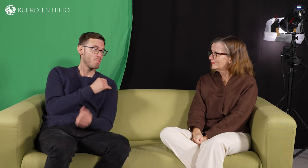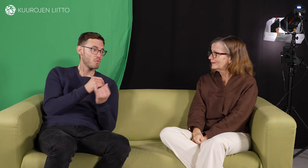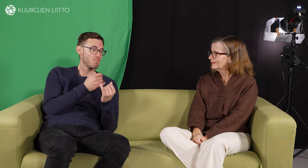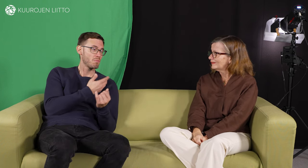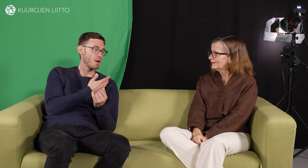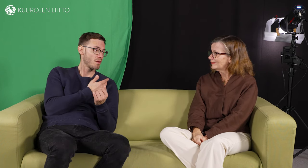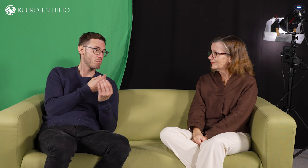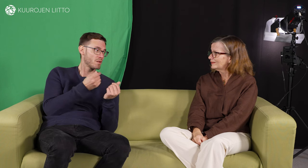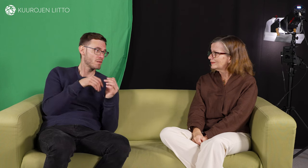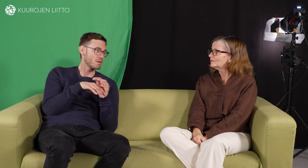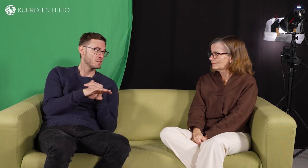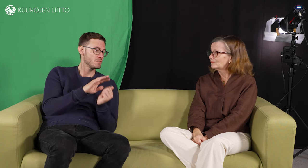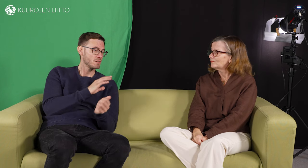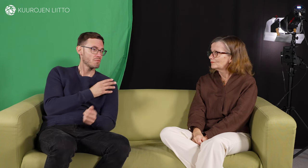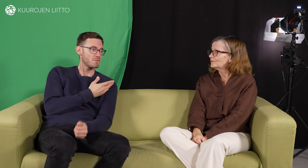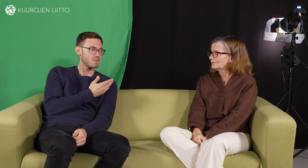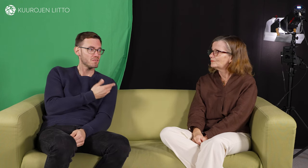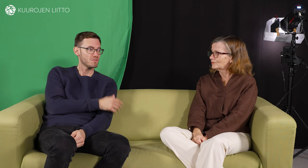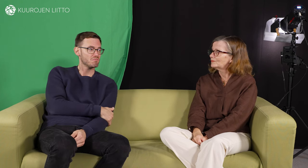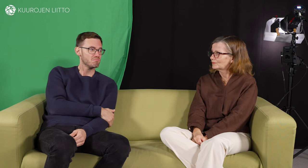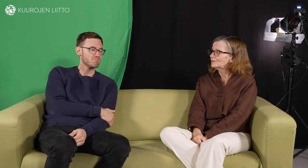Olemme tuottaneet paljon sisältöä.